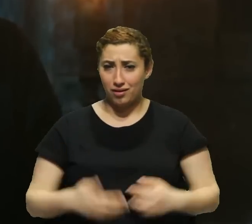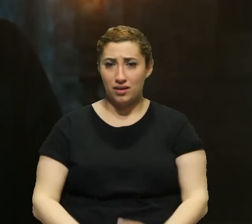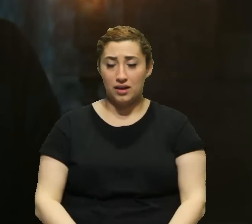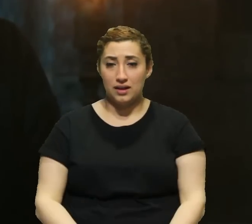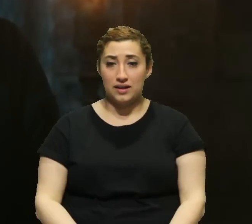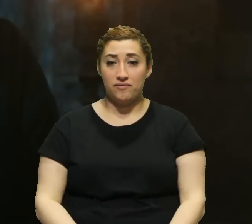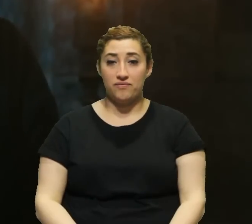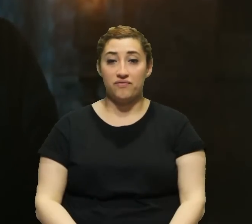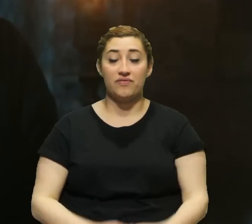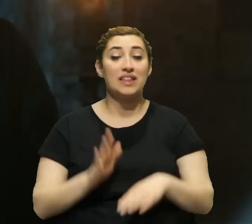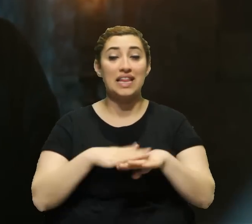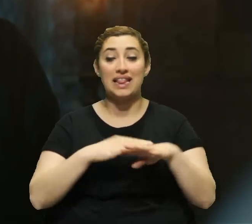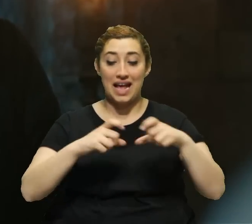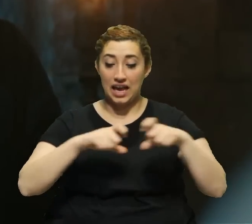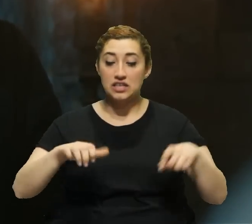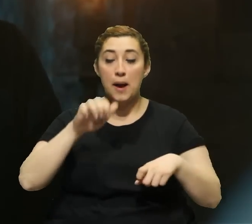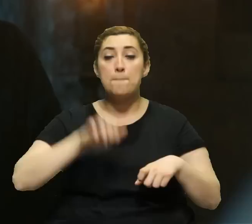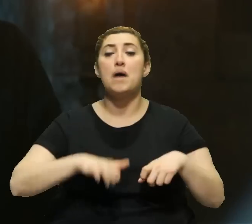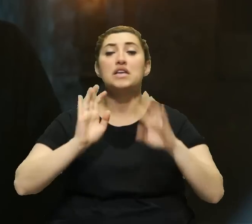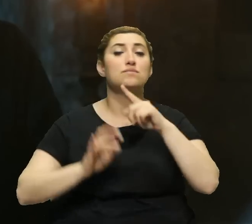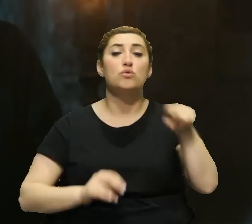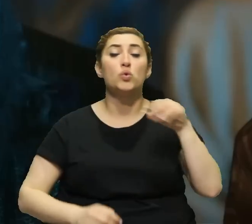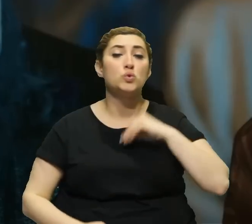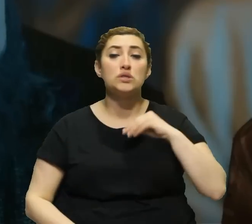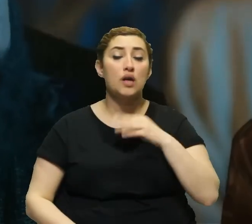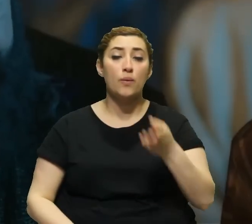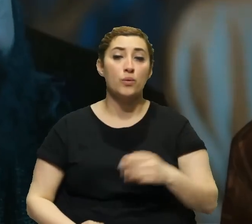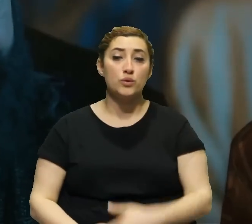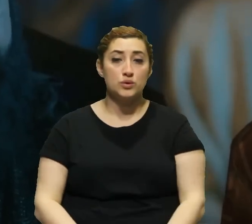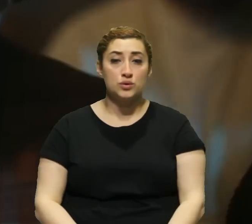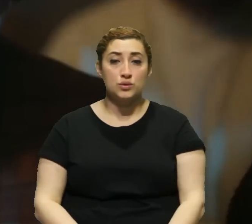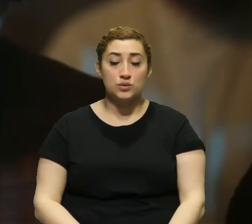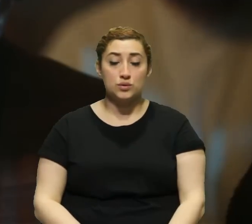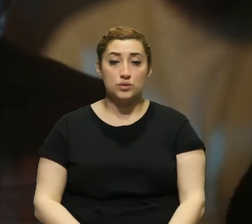Neden eşiğe basmayız sanırsınız canlar?